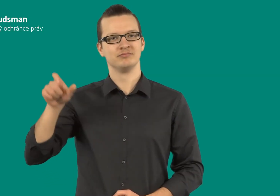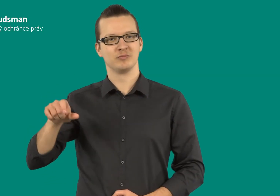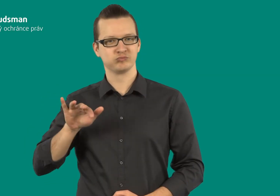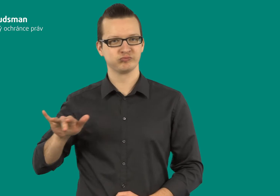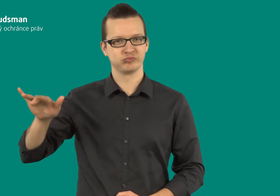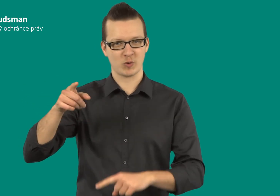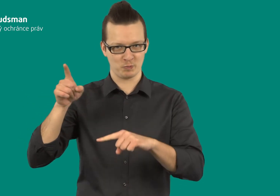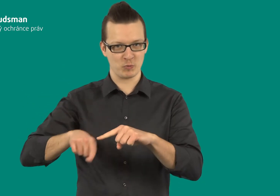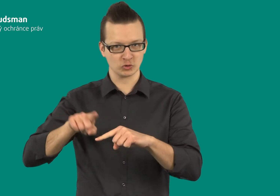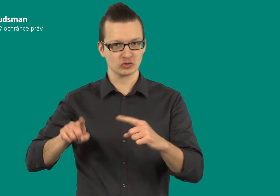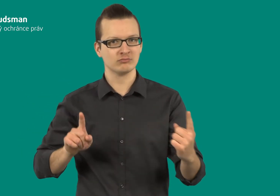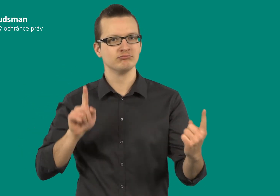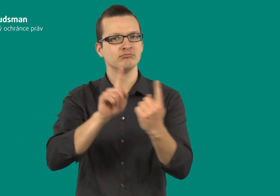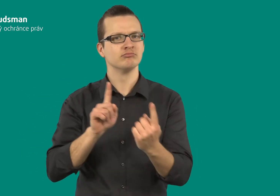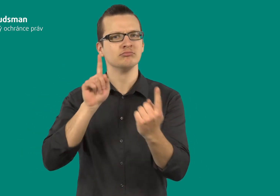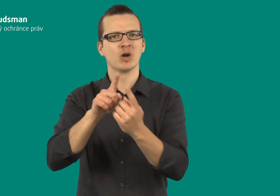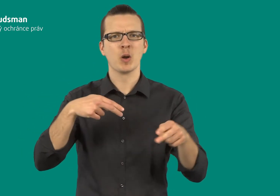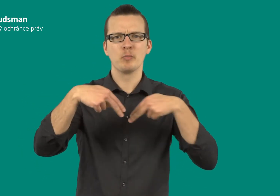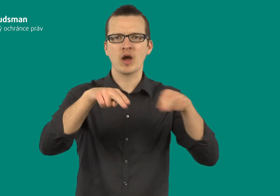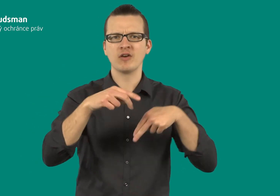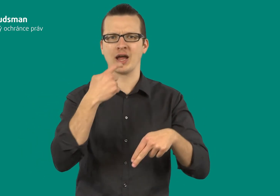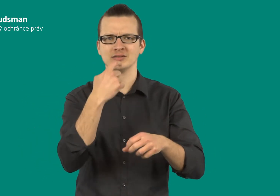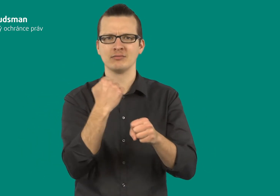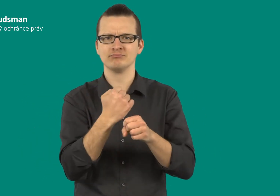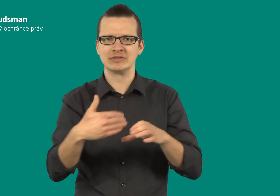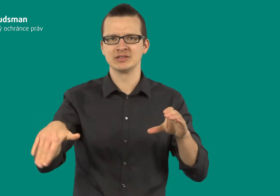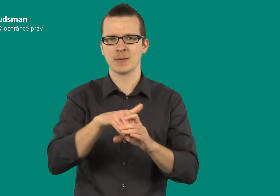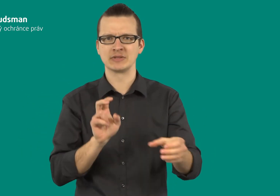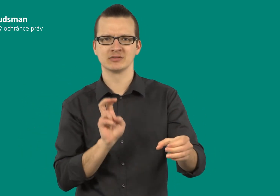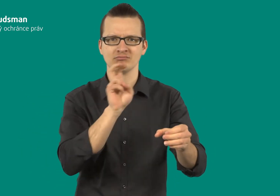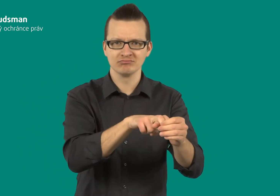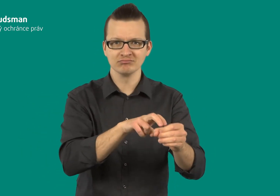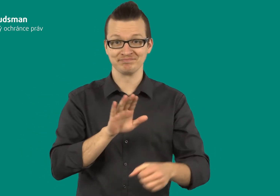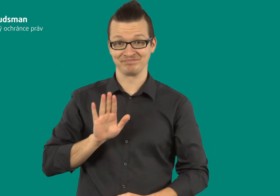Průběh výběrových řízení je pro řadu lidí s postižením problematický.